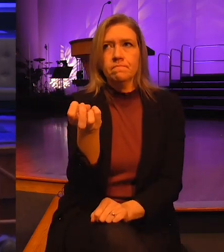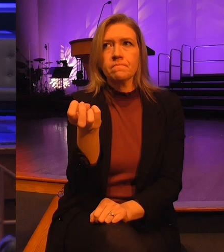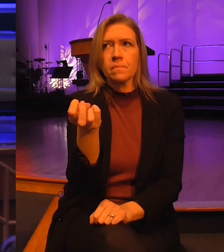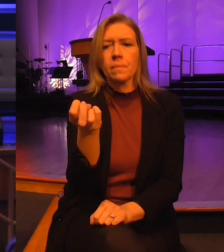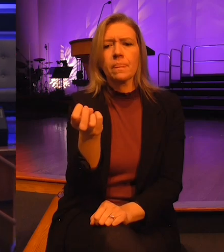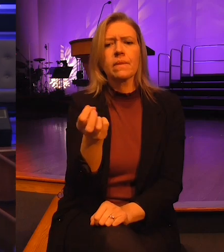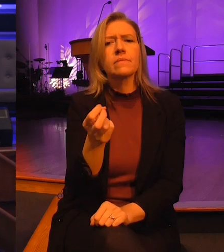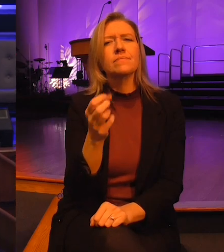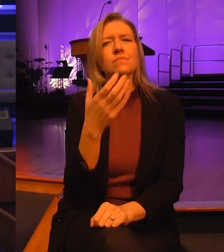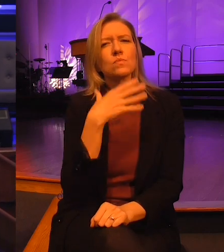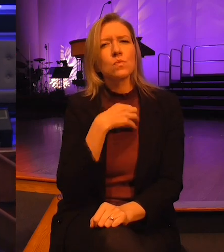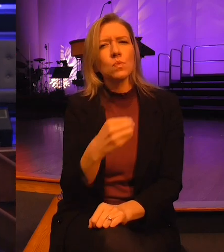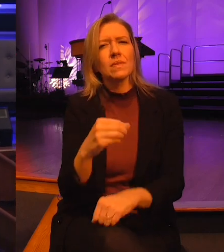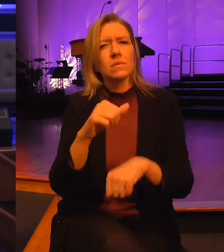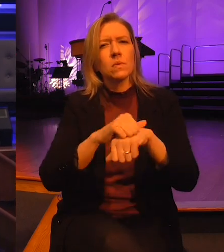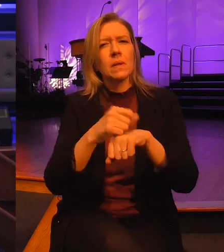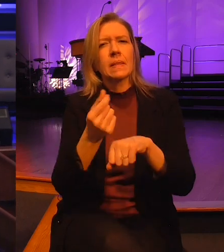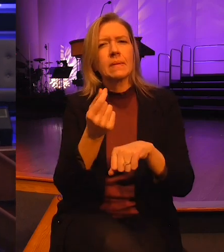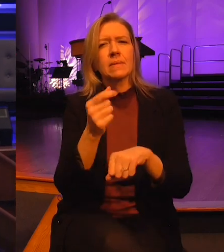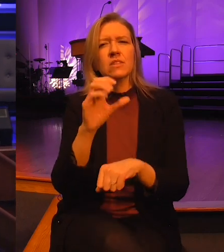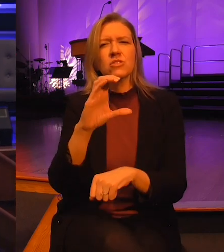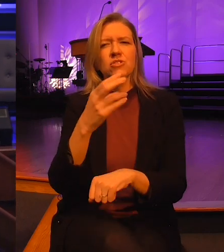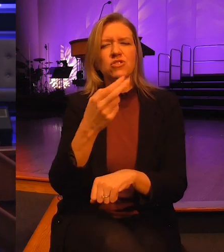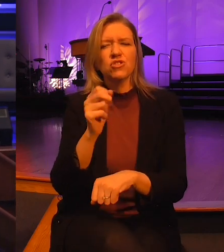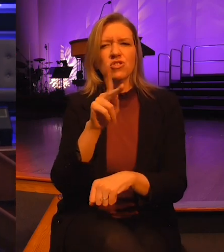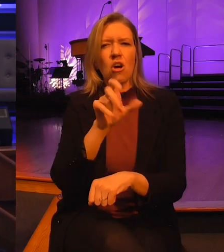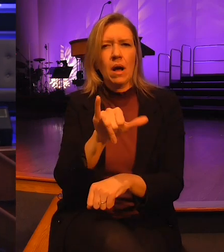estas piedras blancas así que no vayas a cavar uh, hasta el fondo o vas a salir